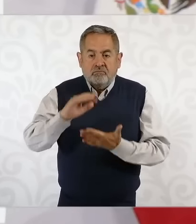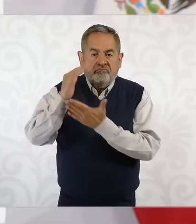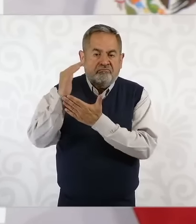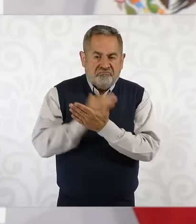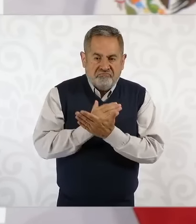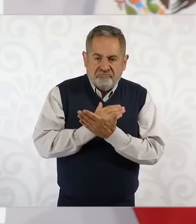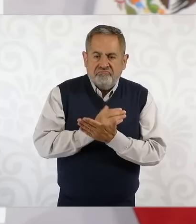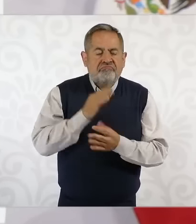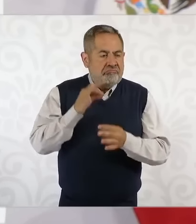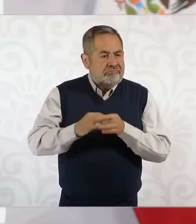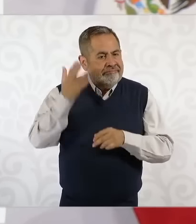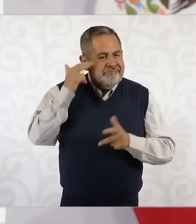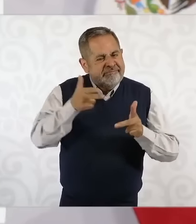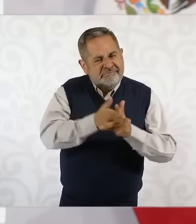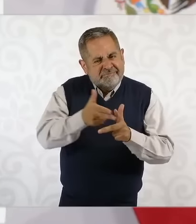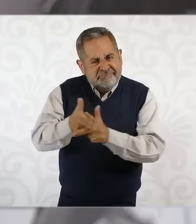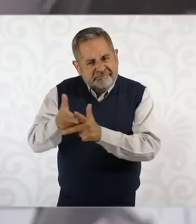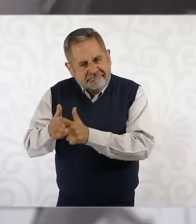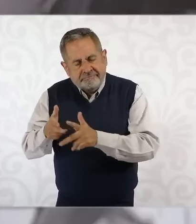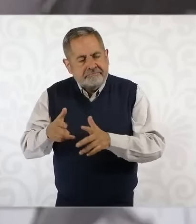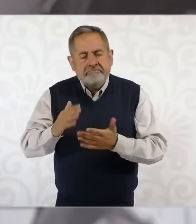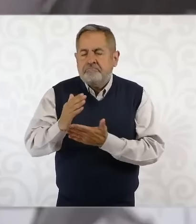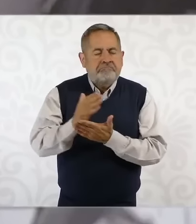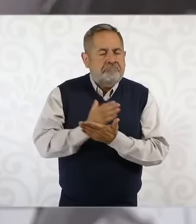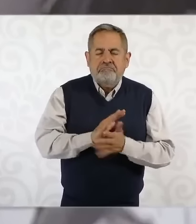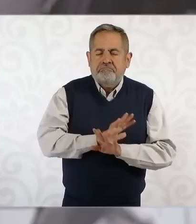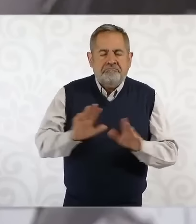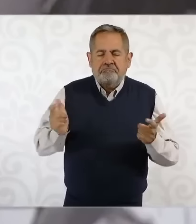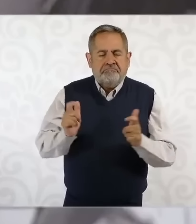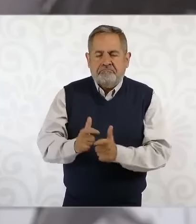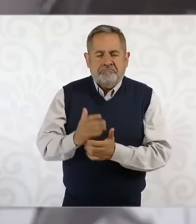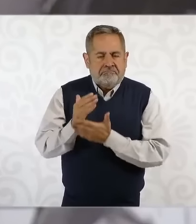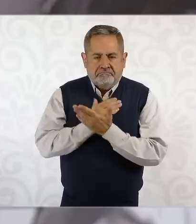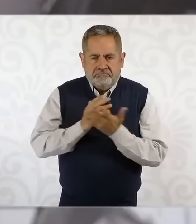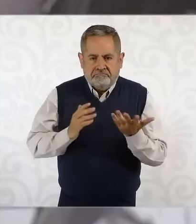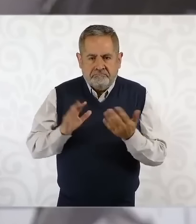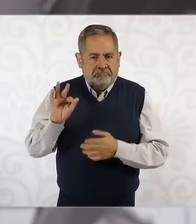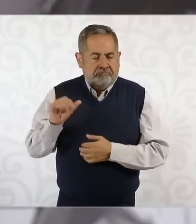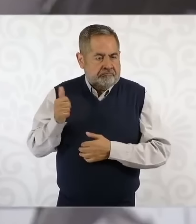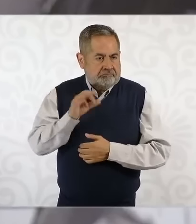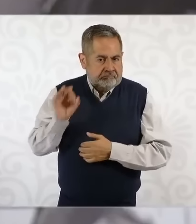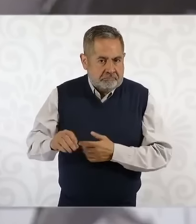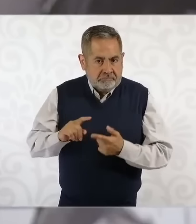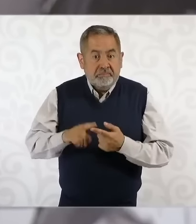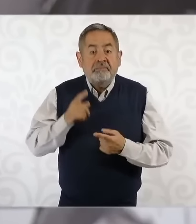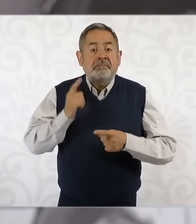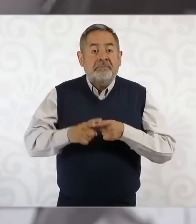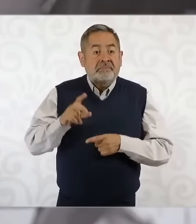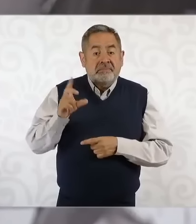diario de homicidio doloso a nivel nacional. Esto representa 39 homicidios menos cada día.